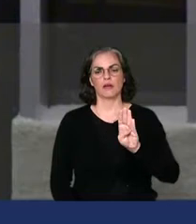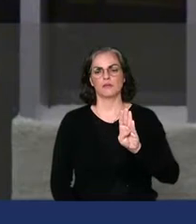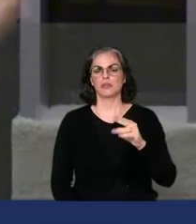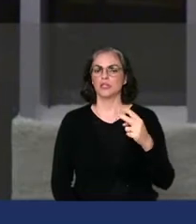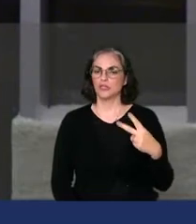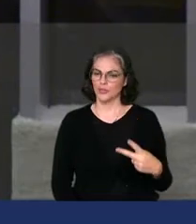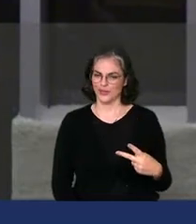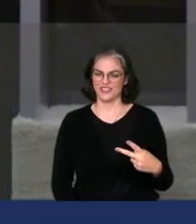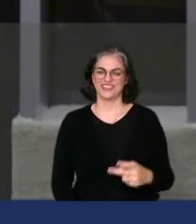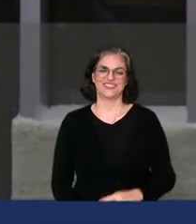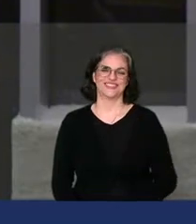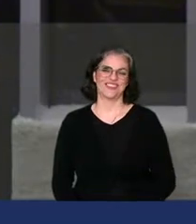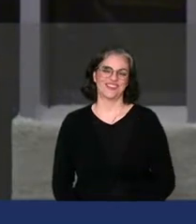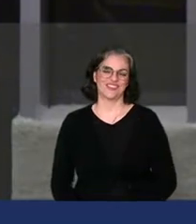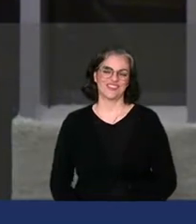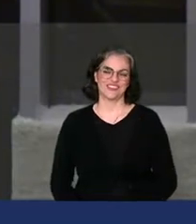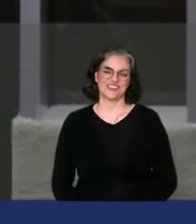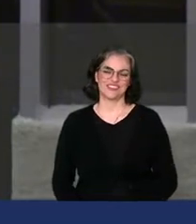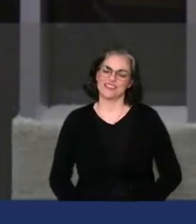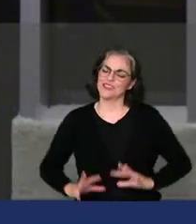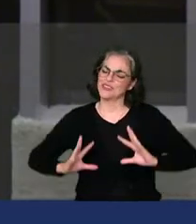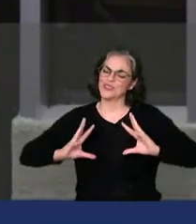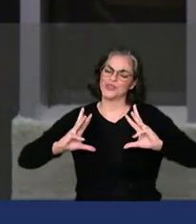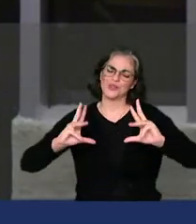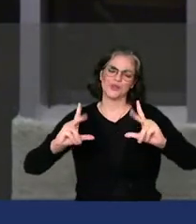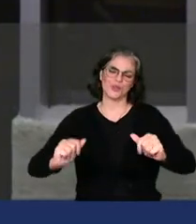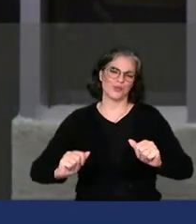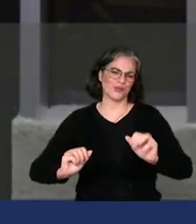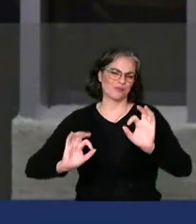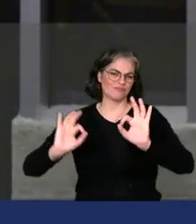A LAB 2, QUE TAMBÉM INTEGRA ESSA CONSTRUÇÃO, DEPUTADO DO PC DO B QUE NÓS FIZEMOS AQUI